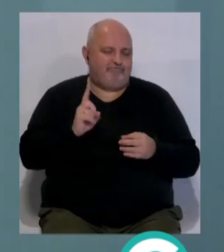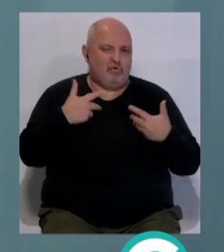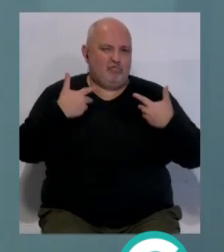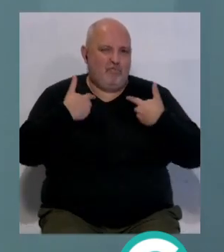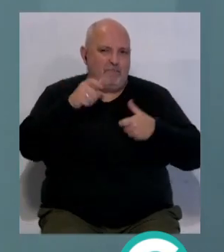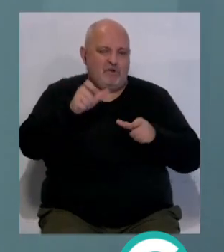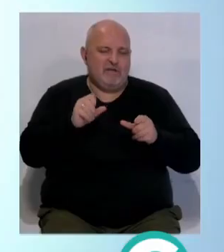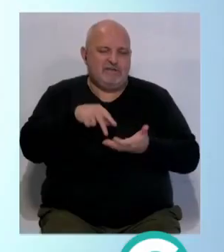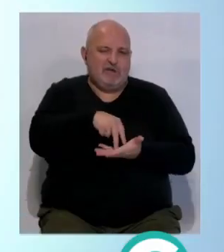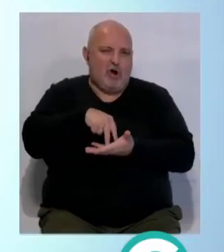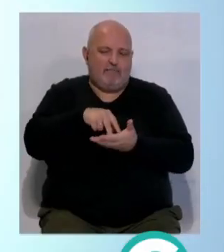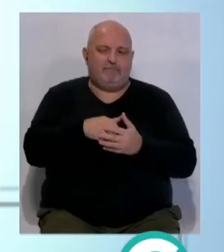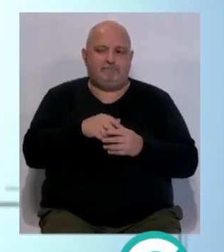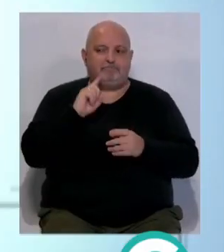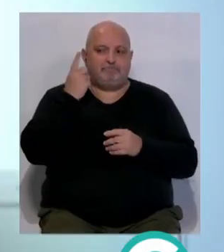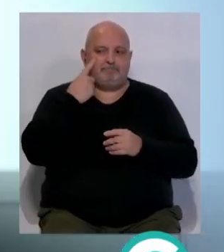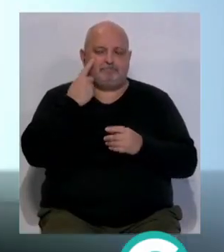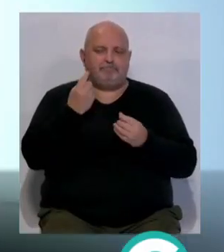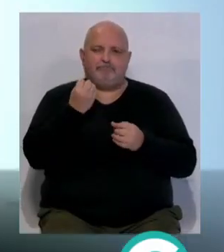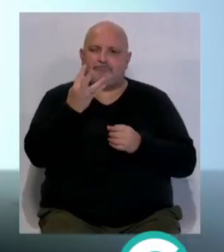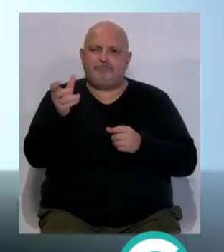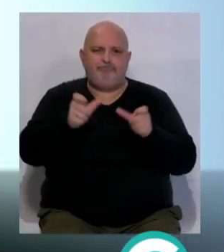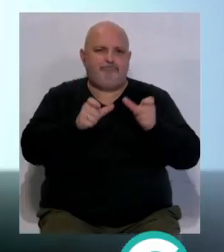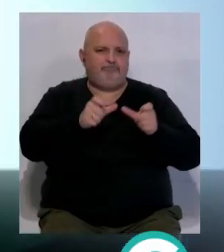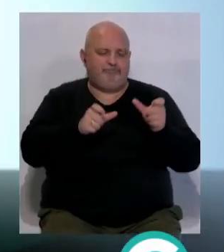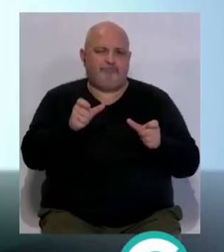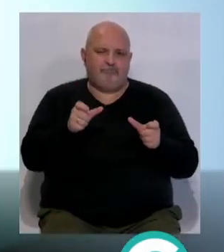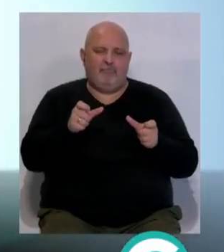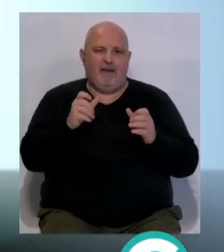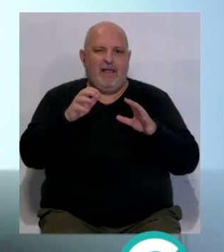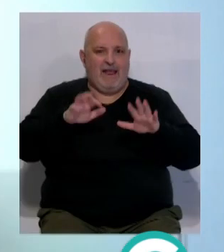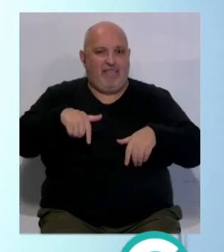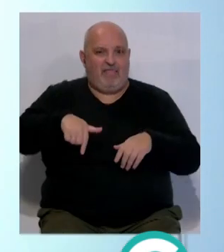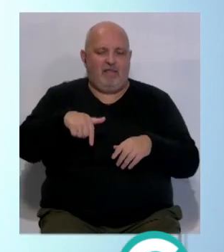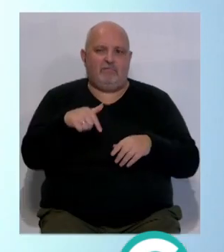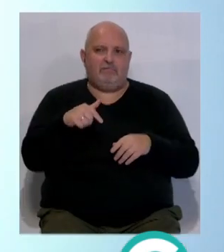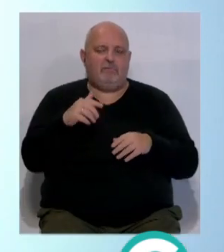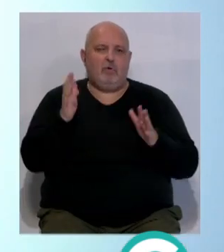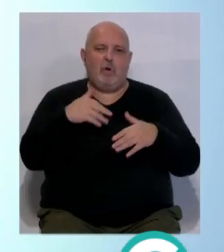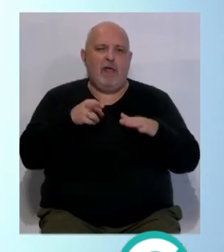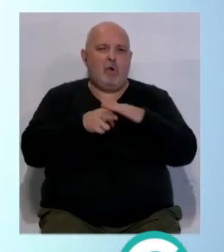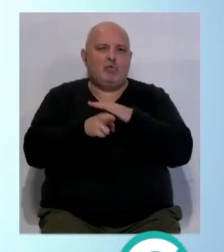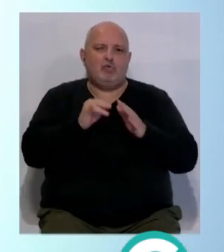persona sin nos encontramos con muchas personas en Cádiz y no hay unos recursos apropiados para